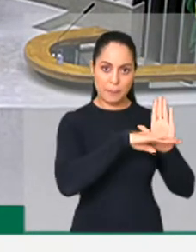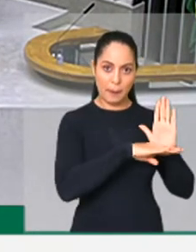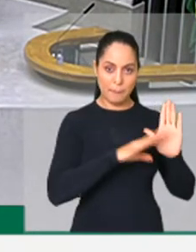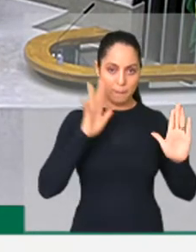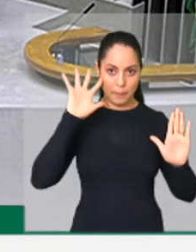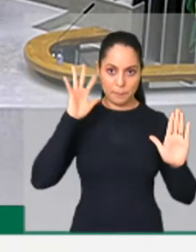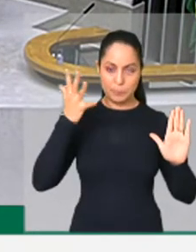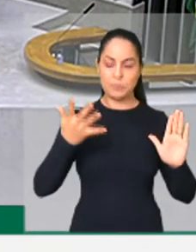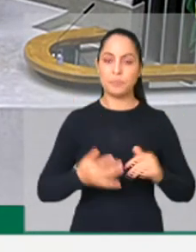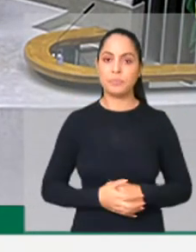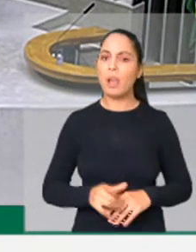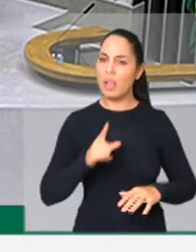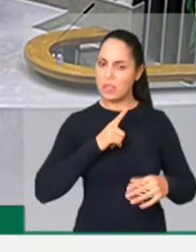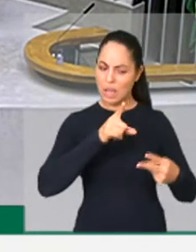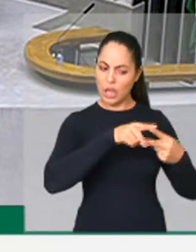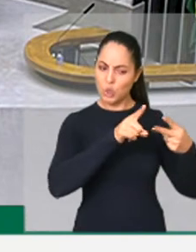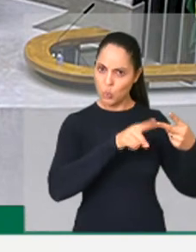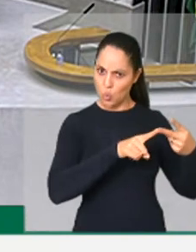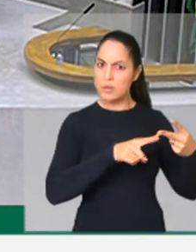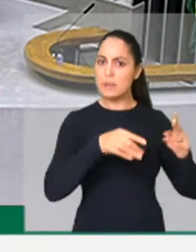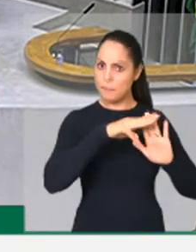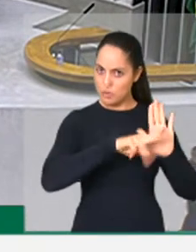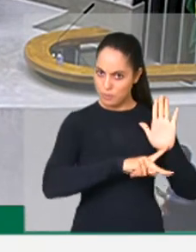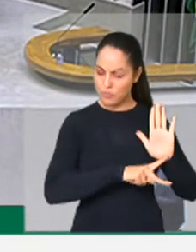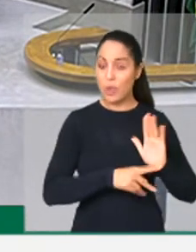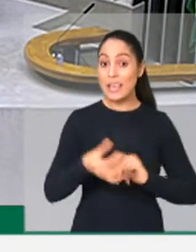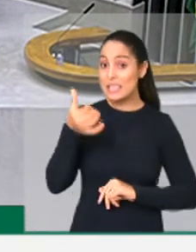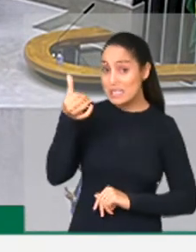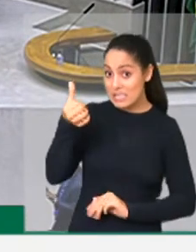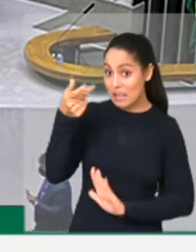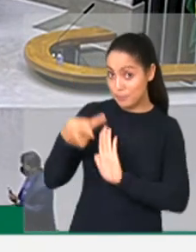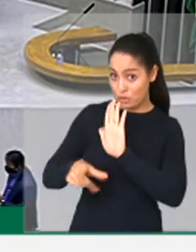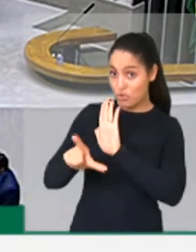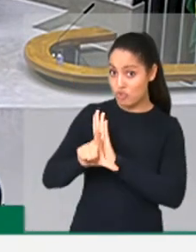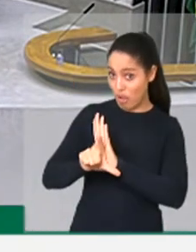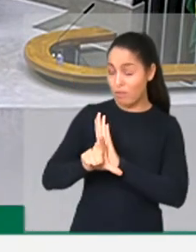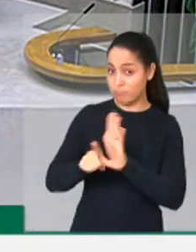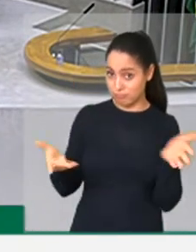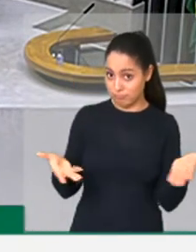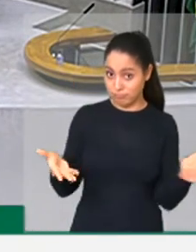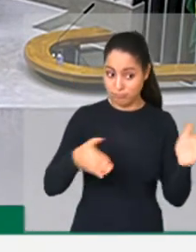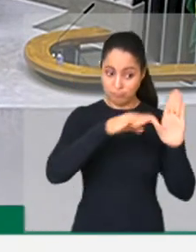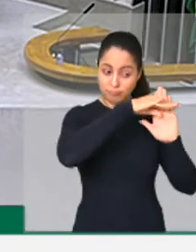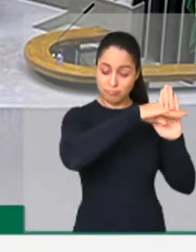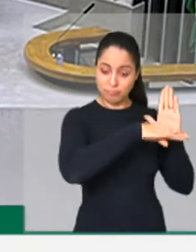PROVISÓRIAS A MP 1016 QUE RENEGOCIA EXTRAORDINARIAMENTE OS FUNDOS DE INVESTIMENTO DE